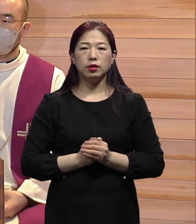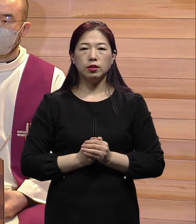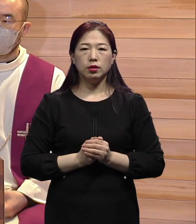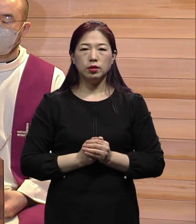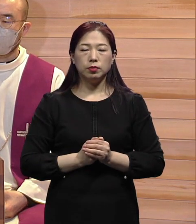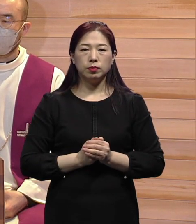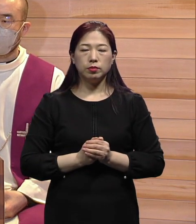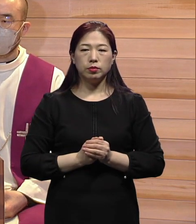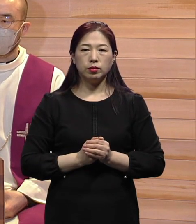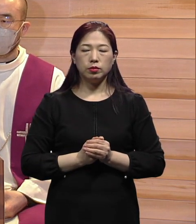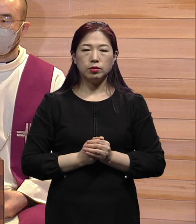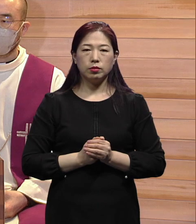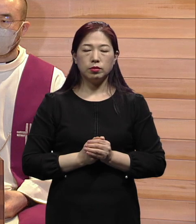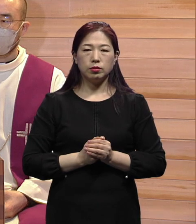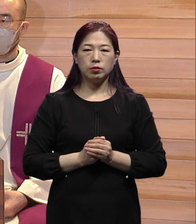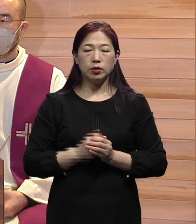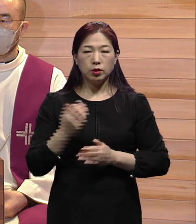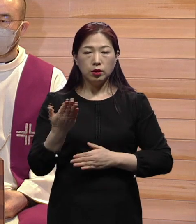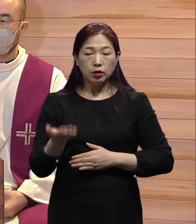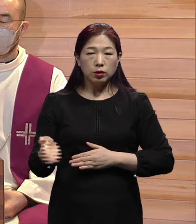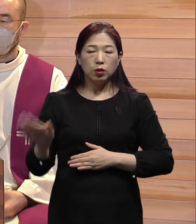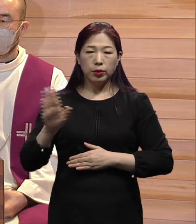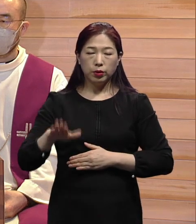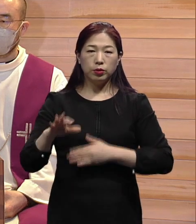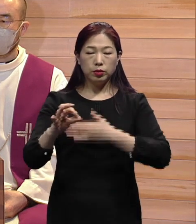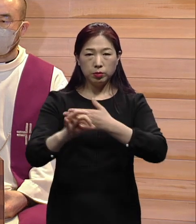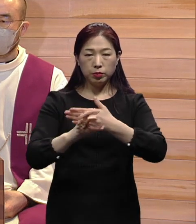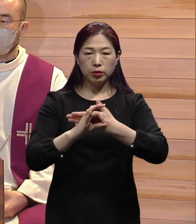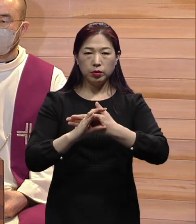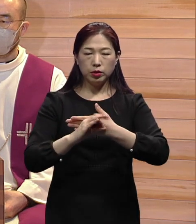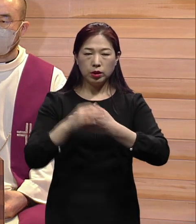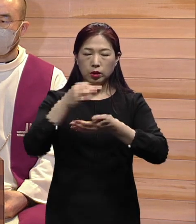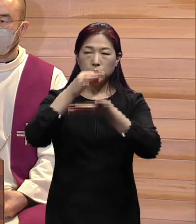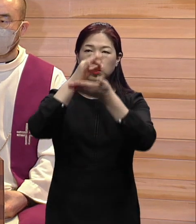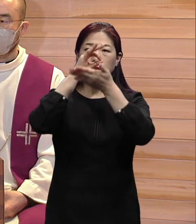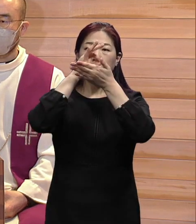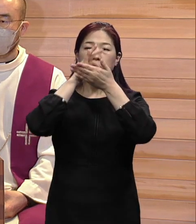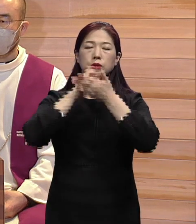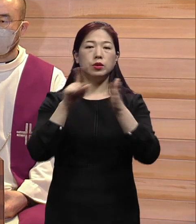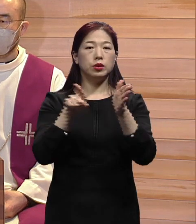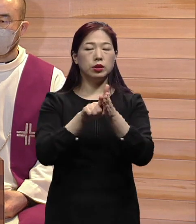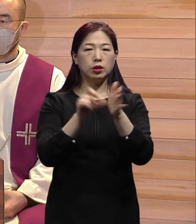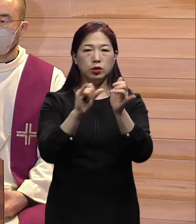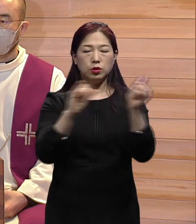그렇다면 그 분의 몸을 받아모시는 우리 신앙인들은 누구입니까?